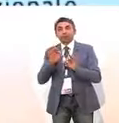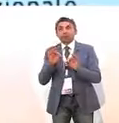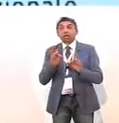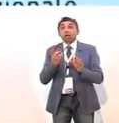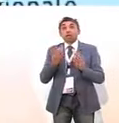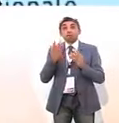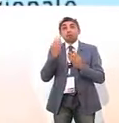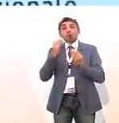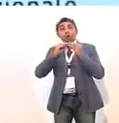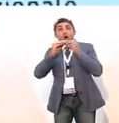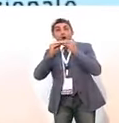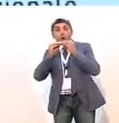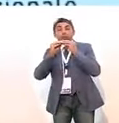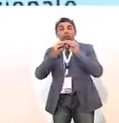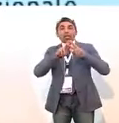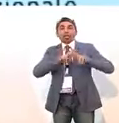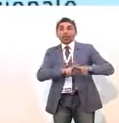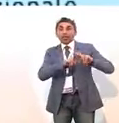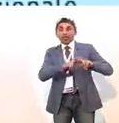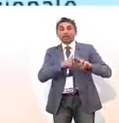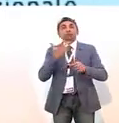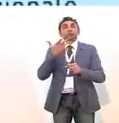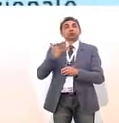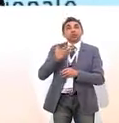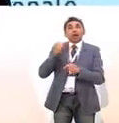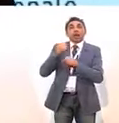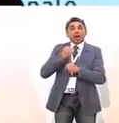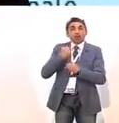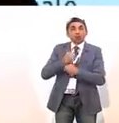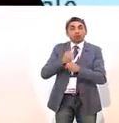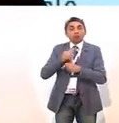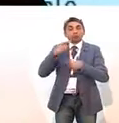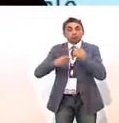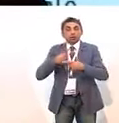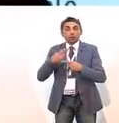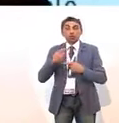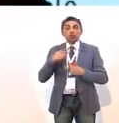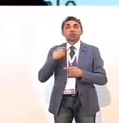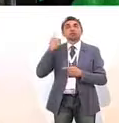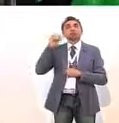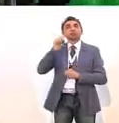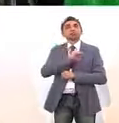a mezzo, c’è un sacco di lavoro da fare. Io credo che nei prossimi mesi, insieme al